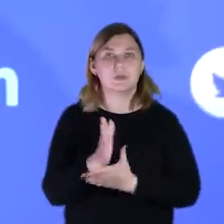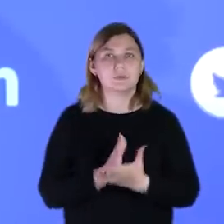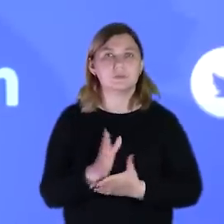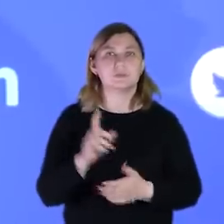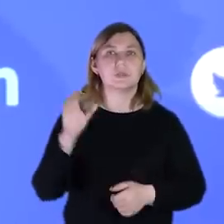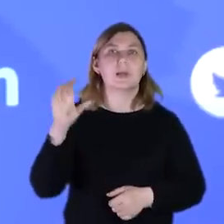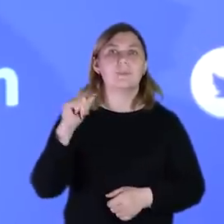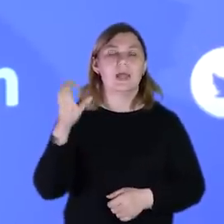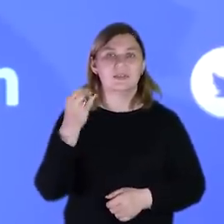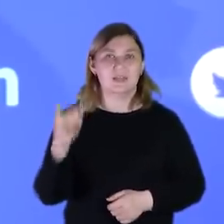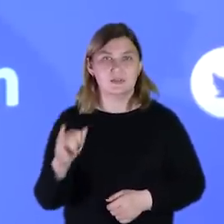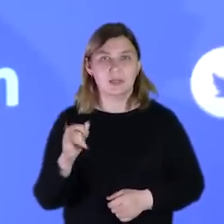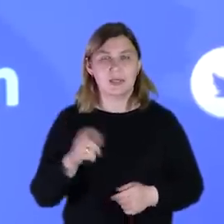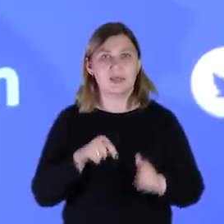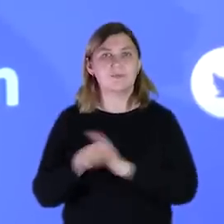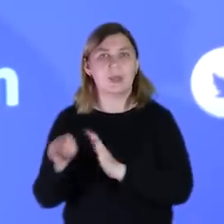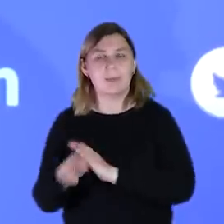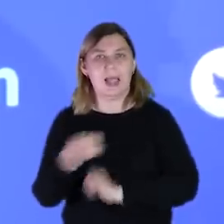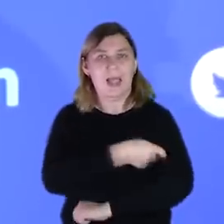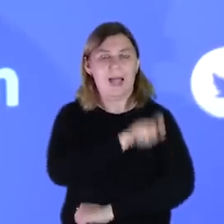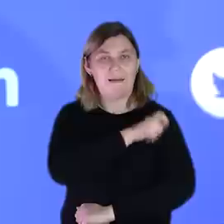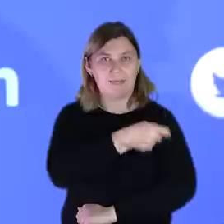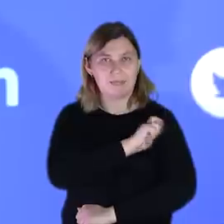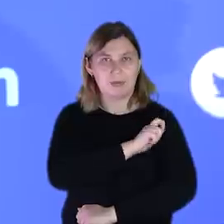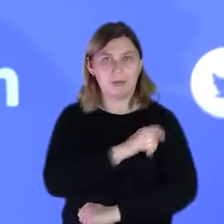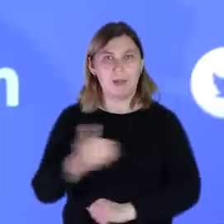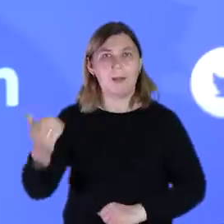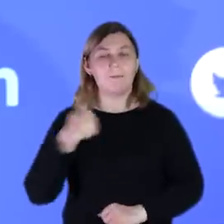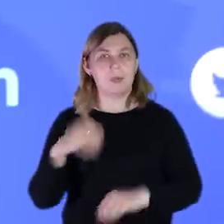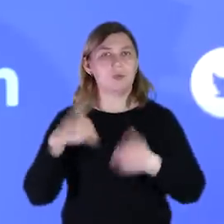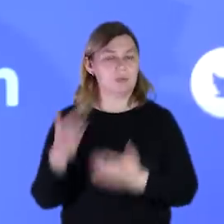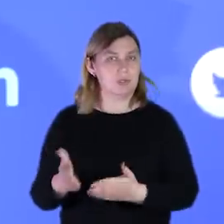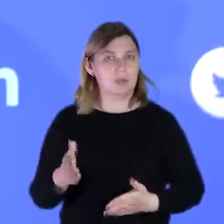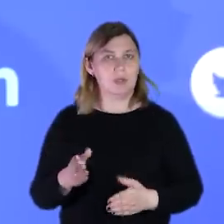"pewniak" Sergiusz Piasecki, przemytnik, agent , - był poddawany ścisłemu